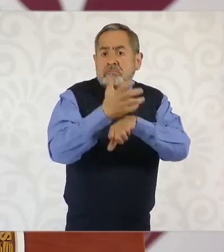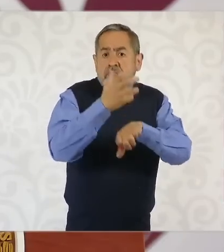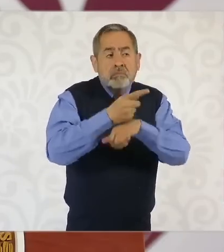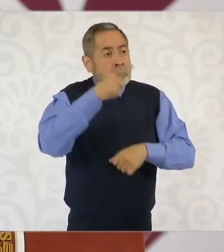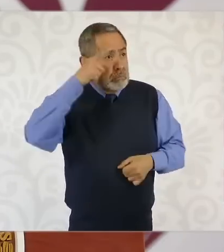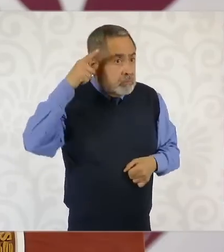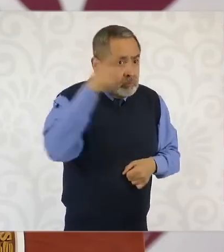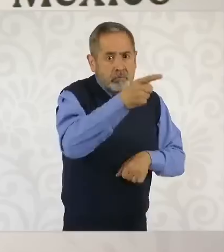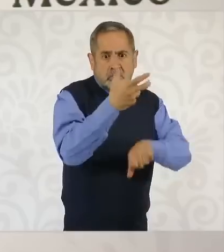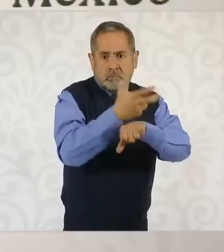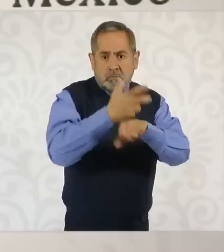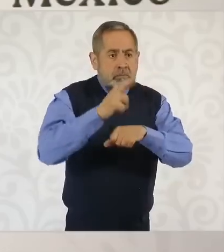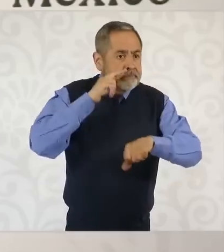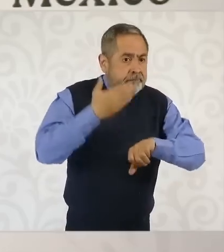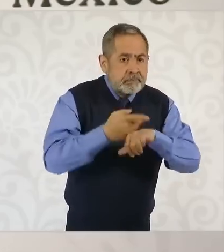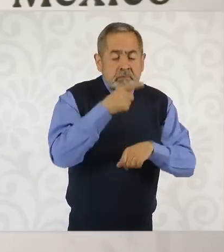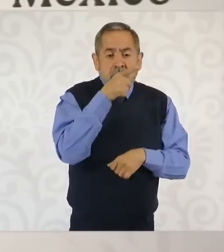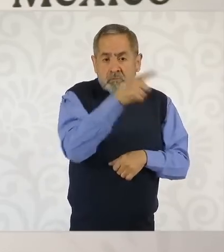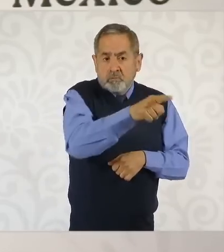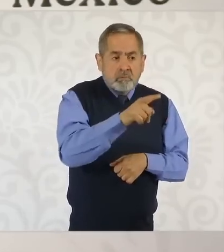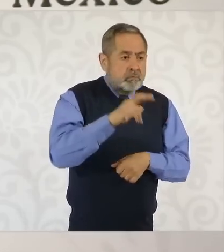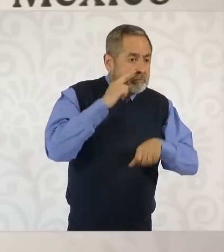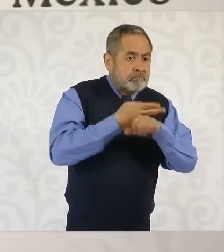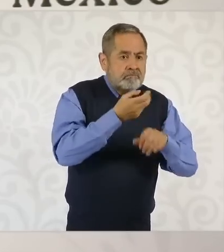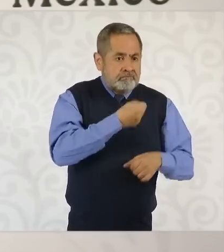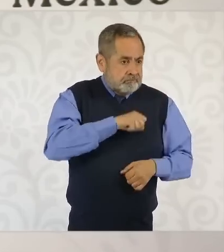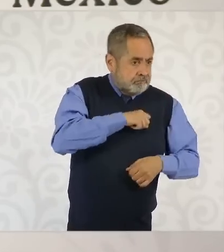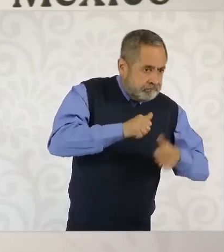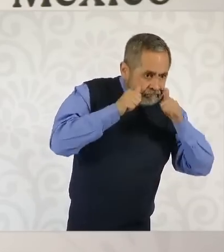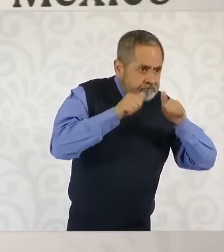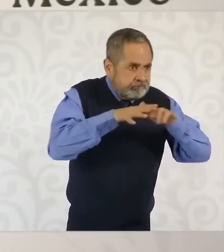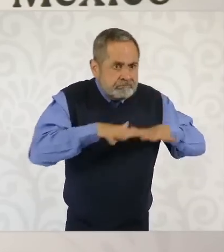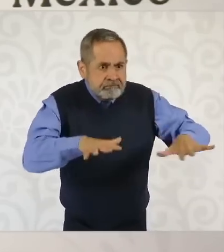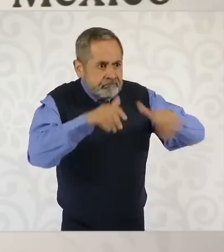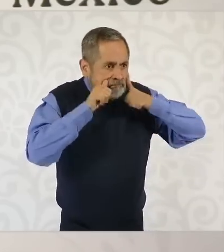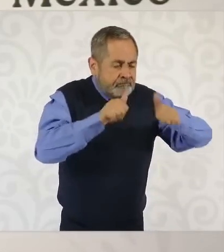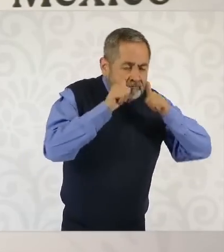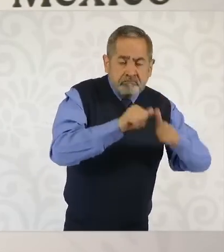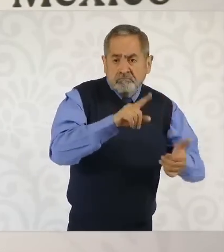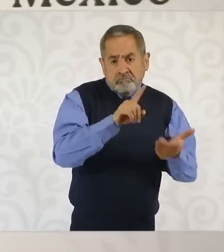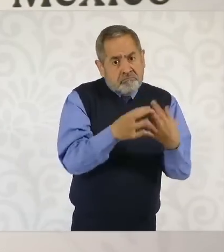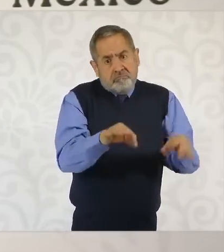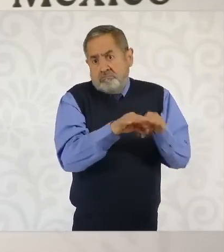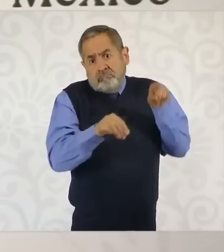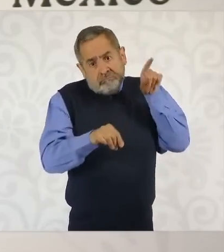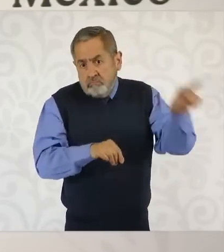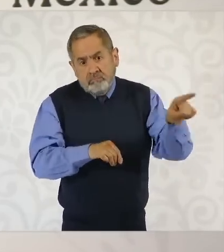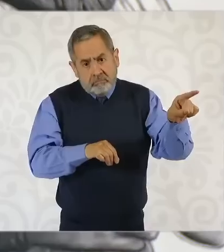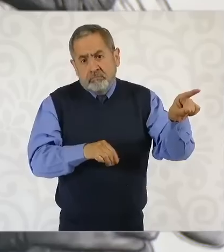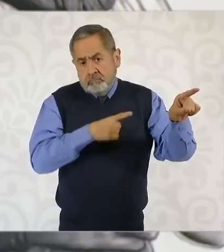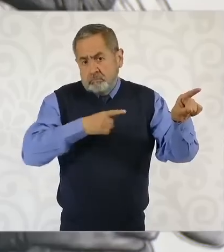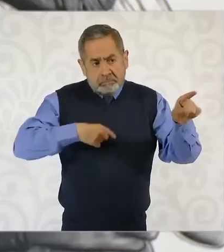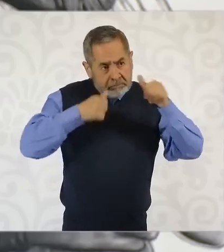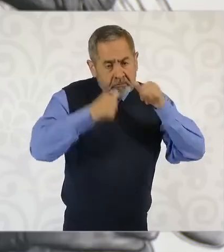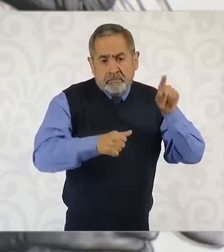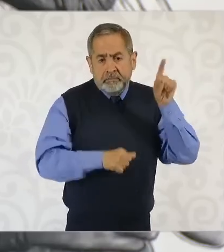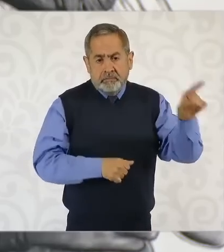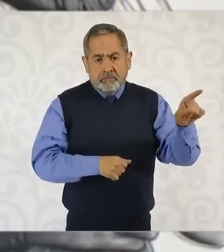un problema de salud pública profunda que deben atender Asimismo deben actuar contra los grupos